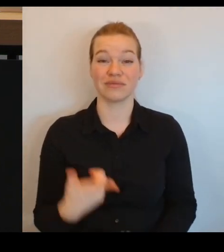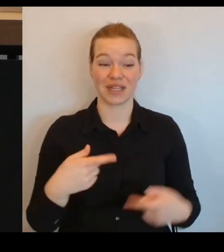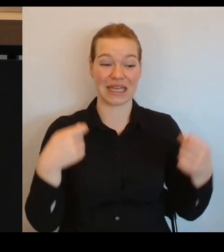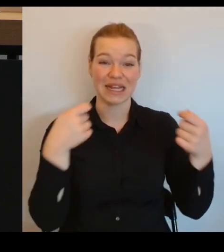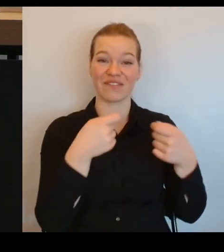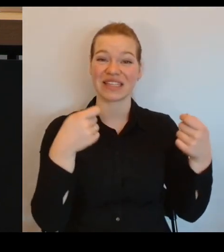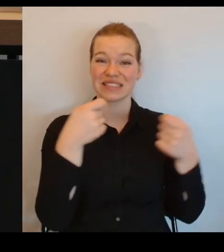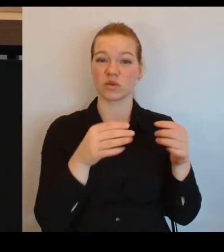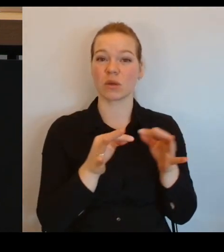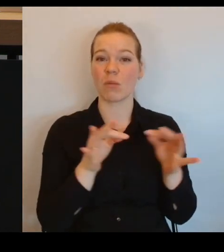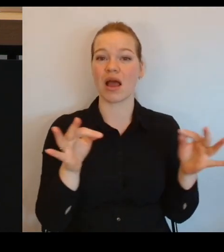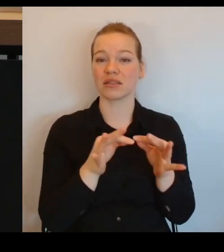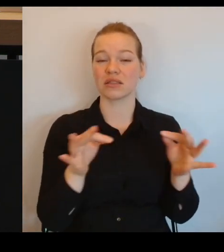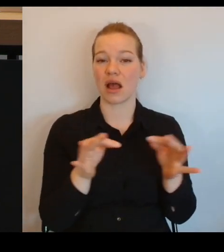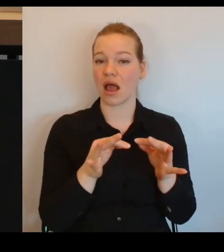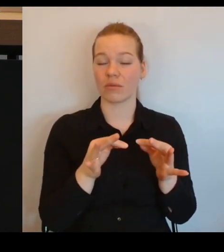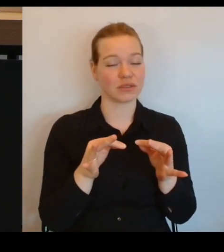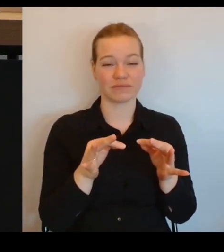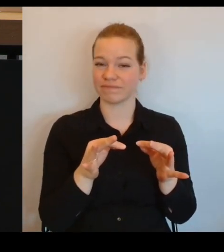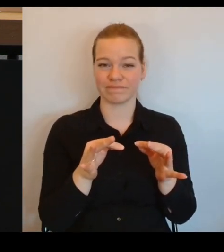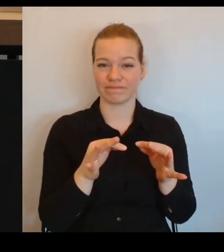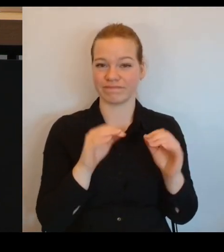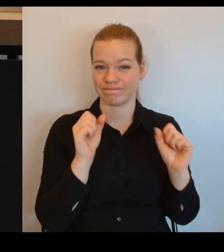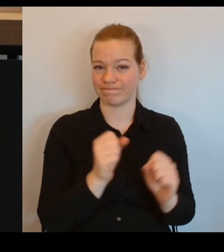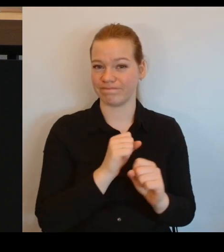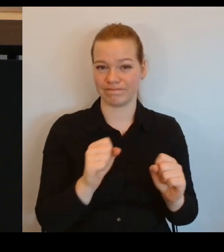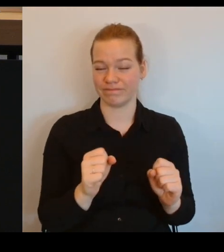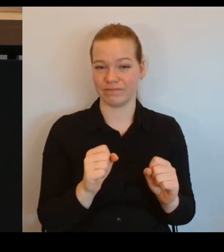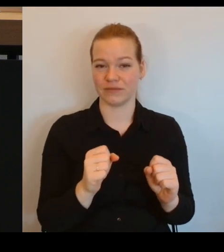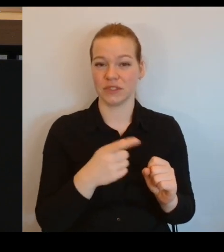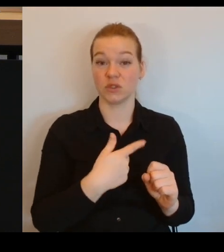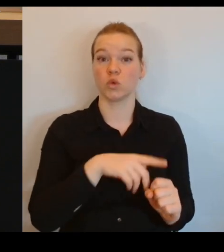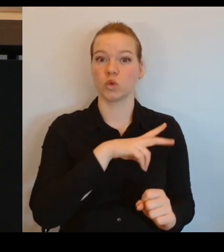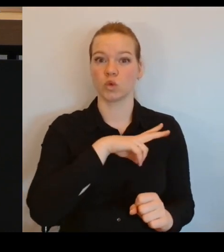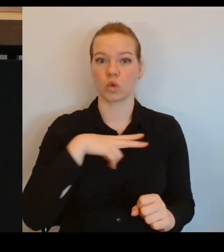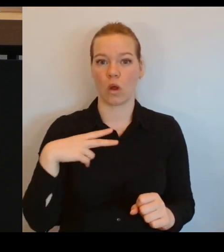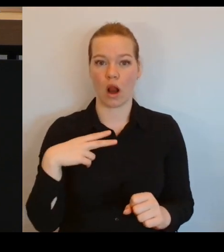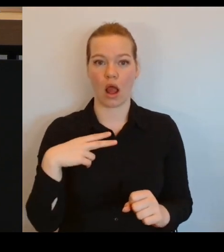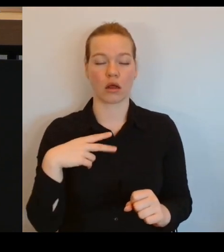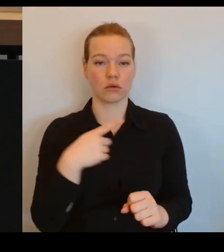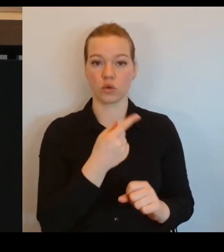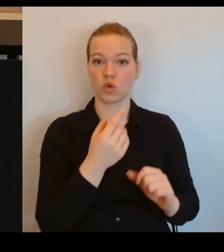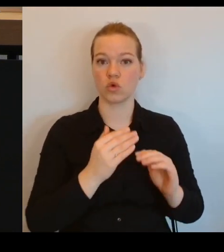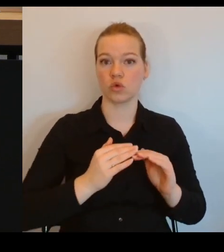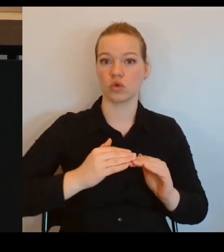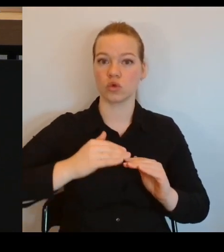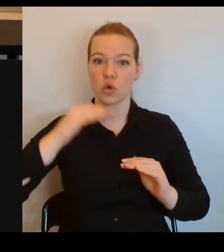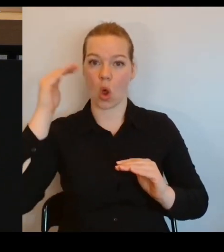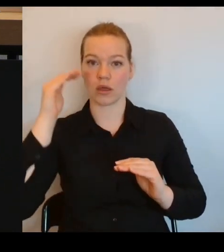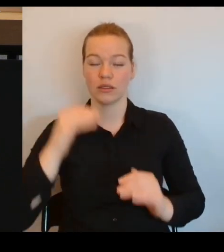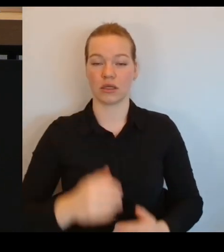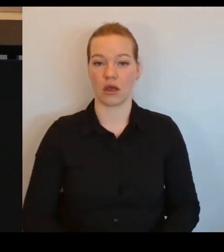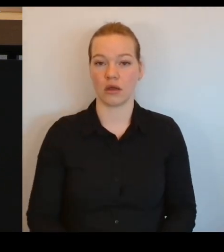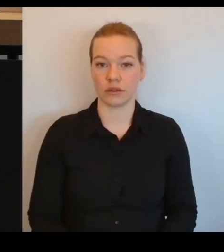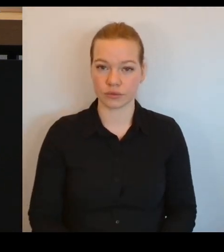damit werden sie auch zu teuer. Und auch das ist ein sozusagen Verfahrensproblem, was wir hier haben, was am Ende dazu